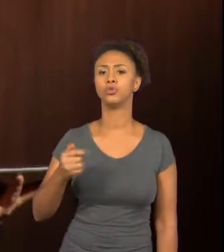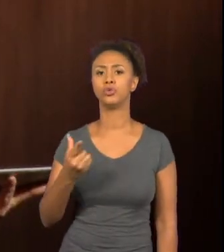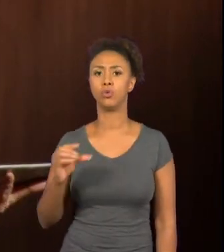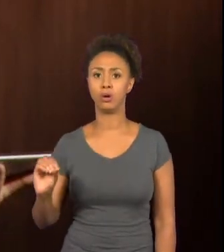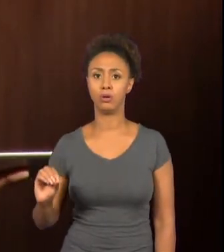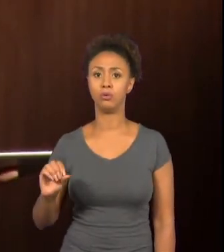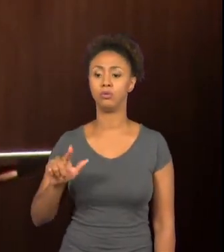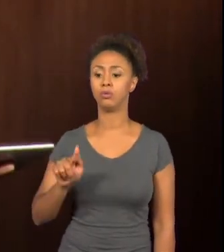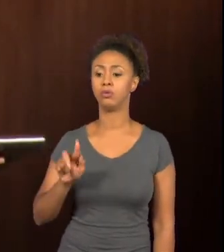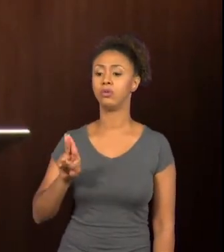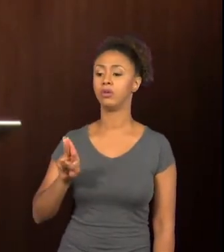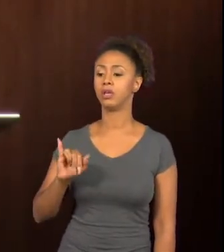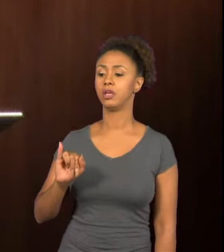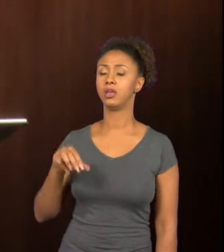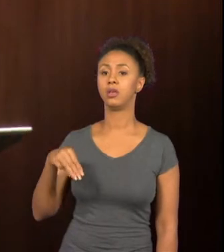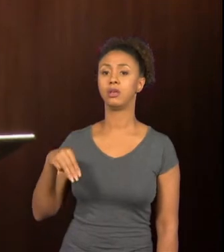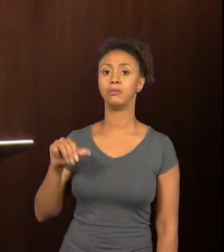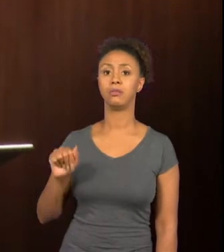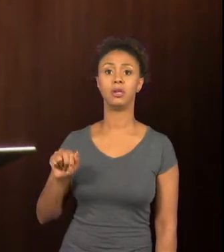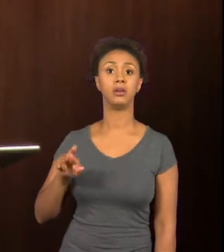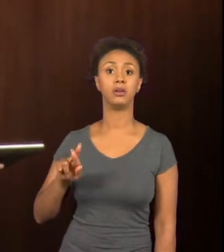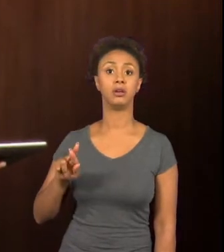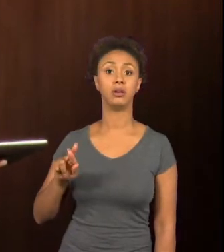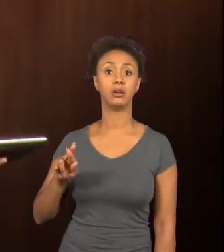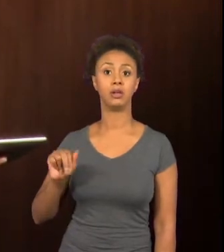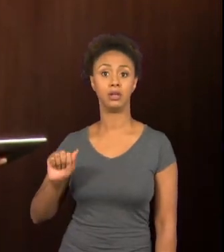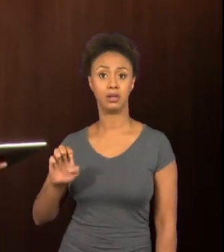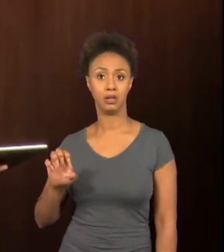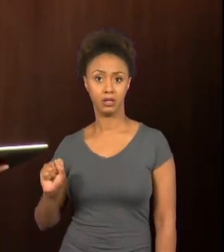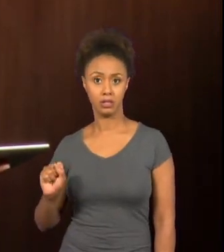NOSSAS AULAS QUE ABORDARÁ A QUESTÃO DA TERRA DO